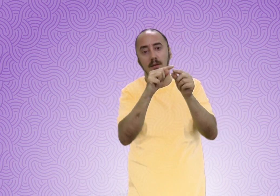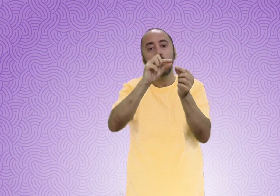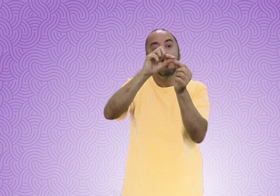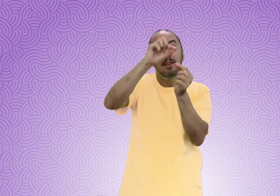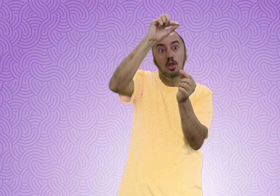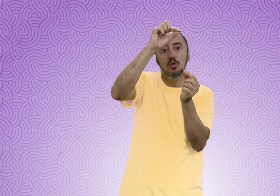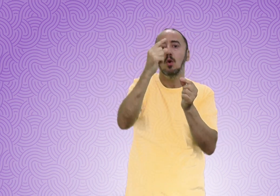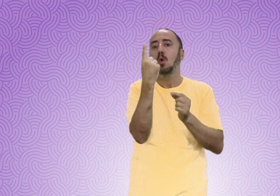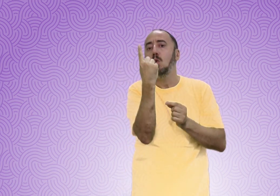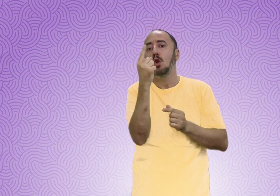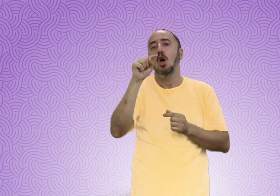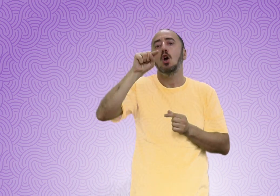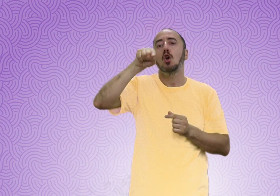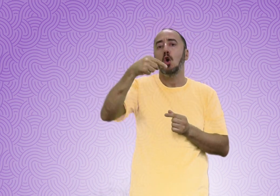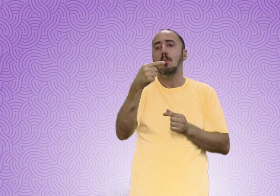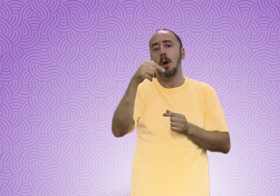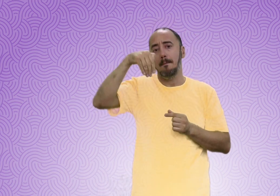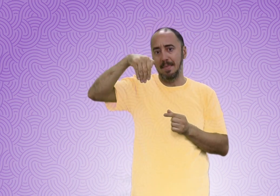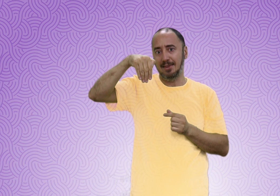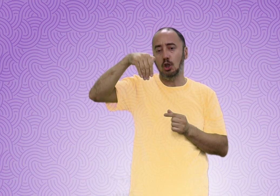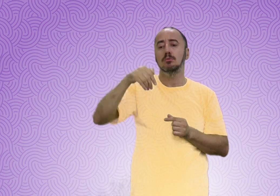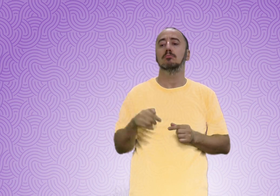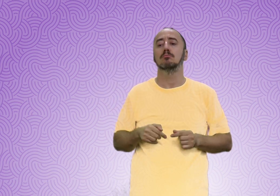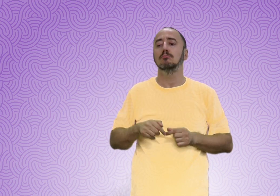y el aro en sí tiene un metro de diámetro.